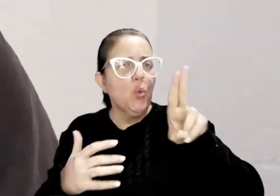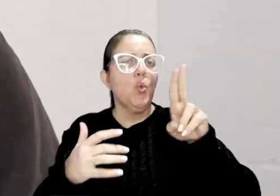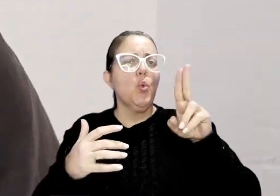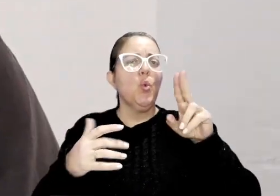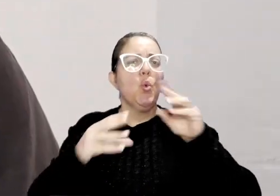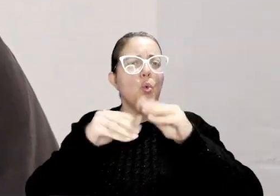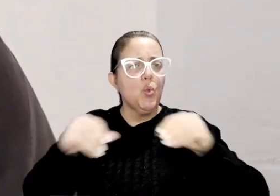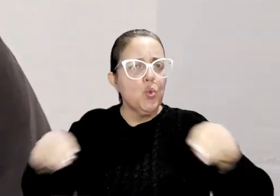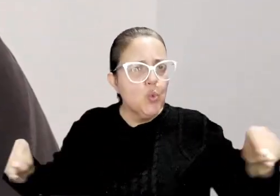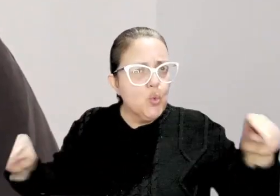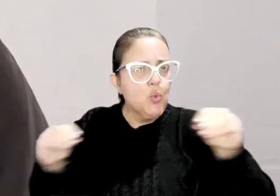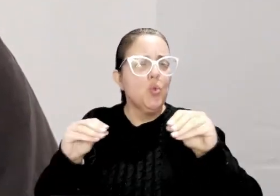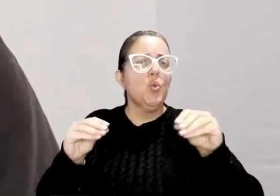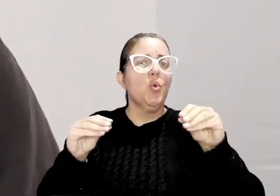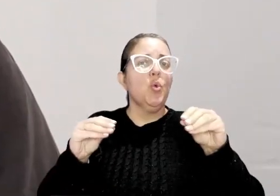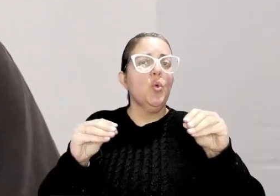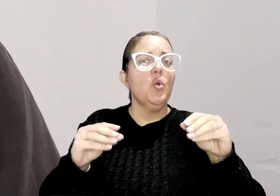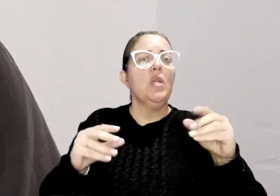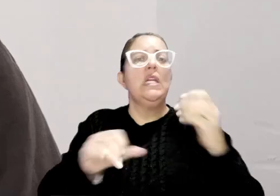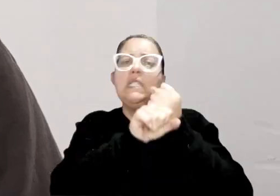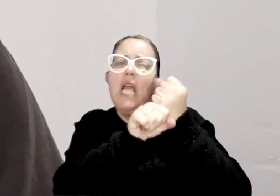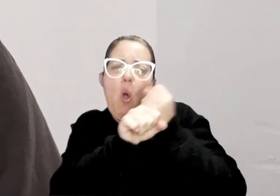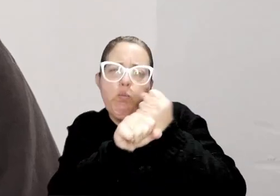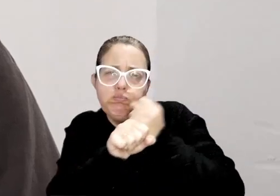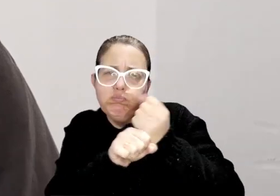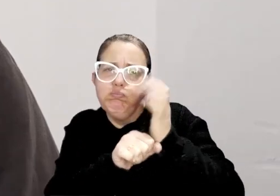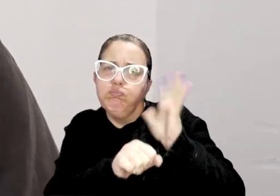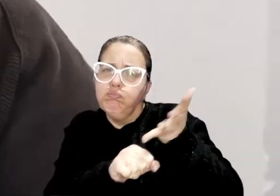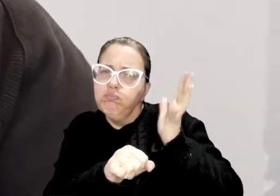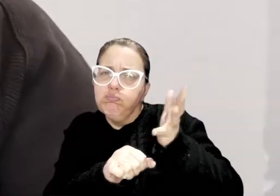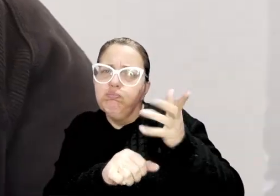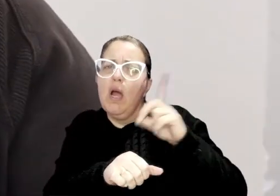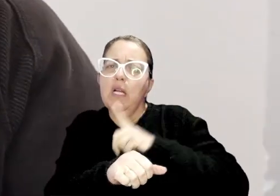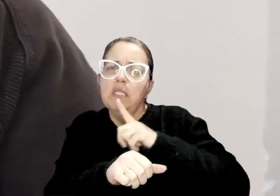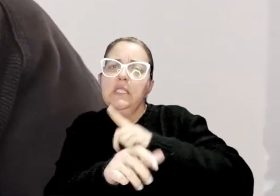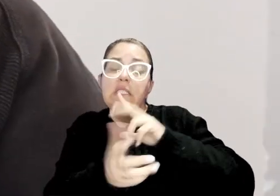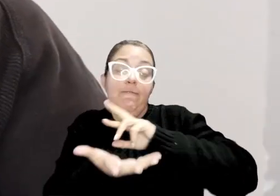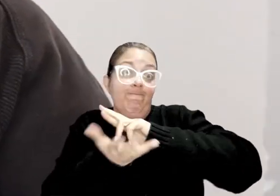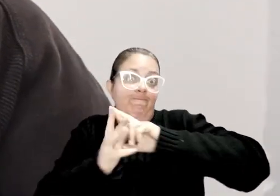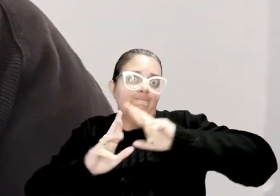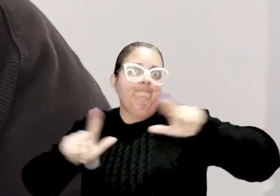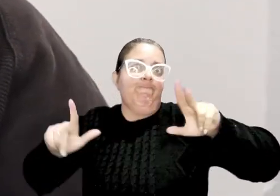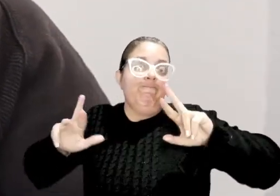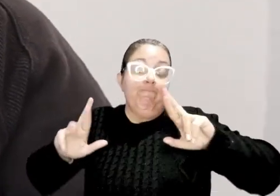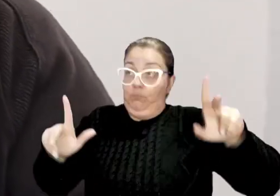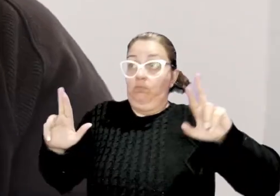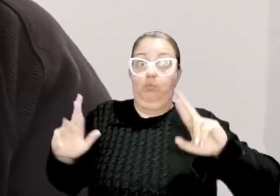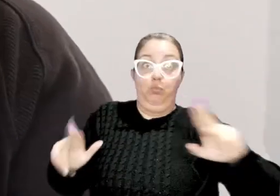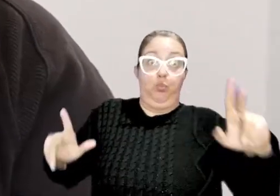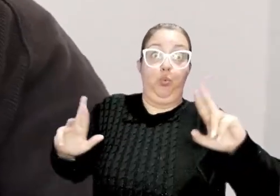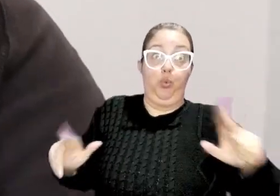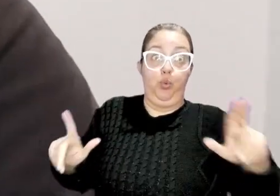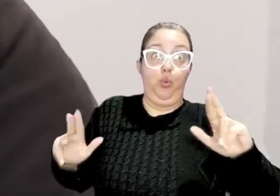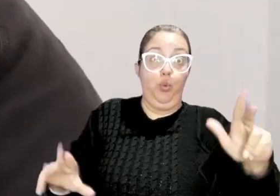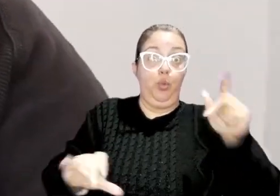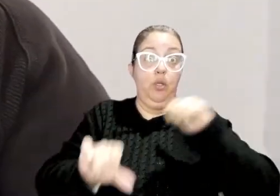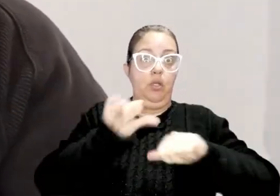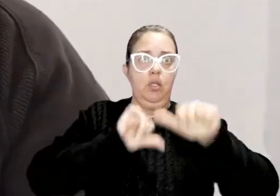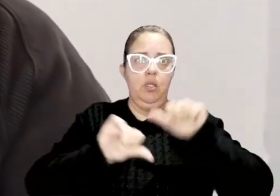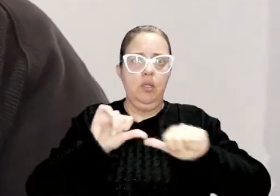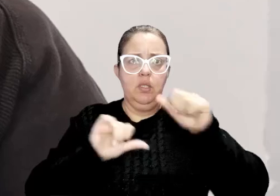e teve muita diferença muito muita mudança né não muito boa algumas boas né mas é que